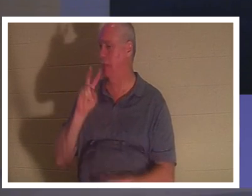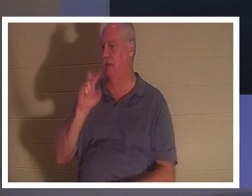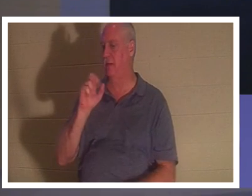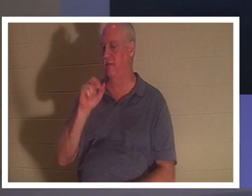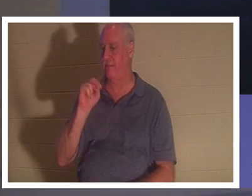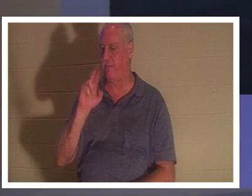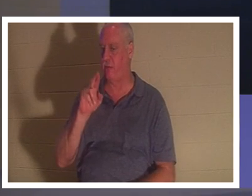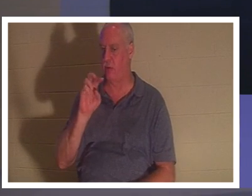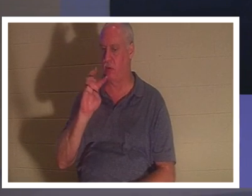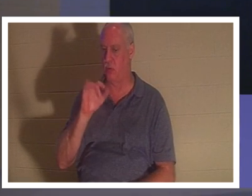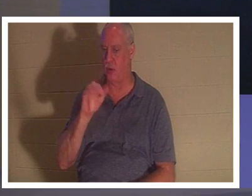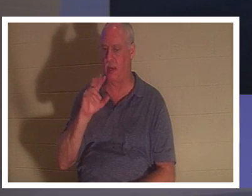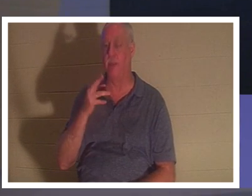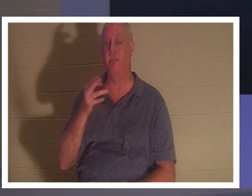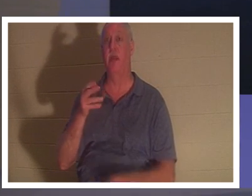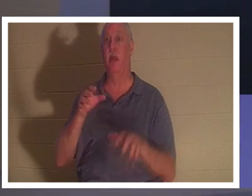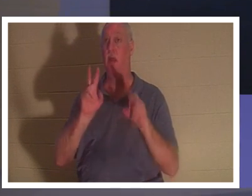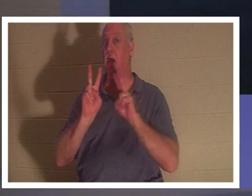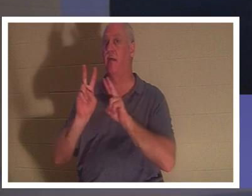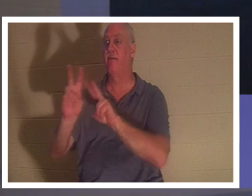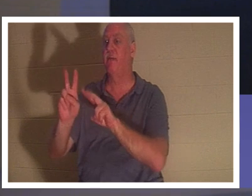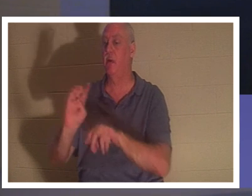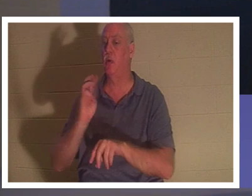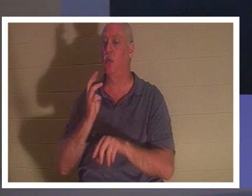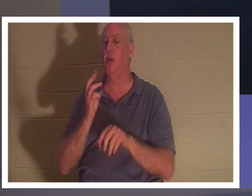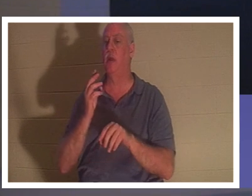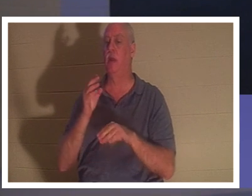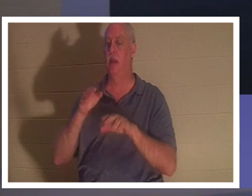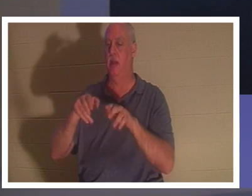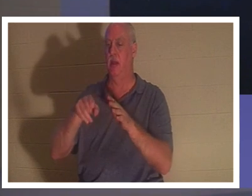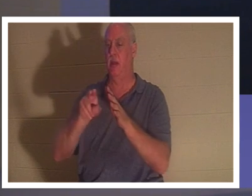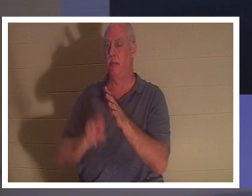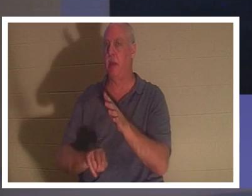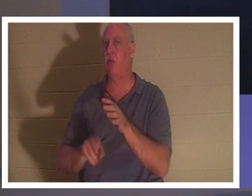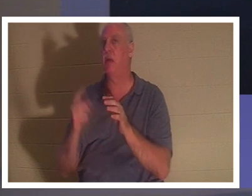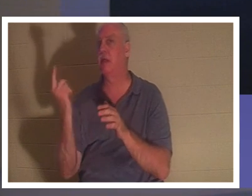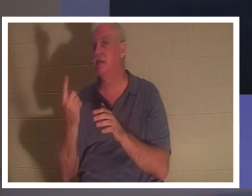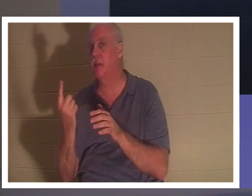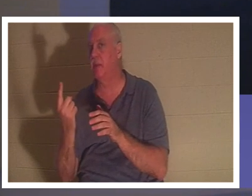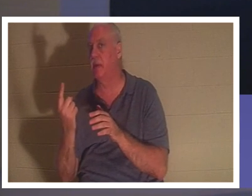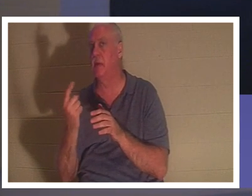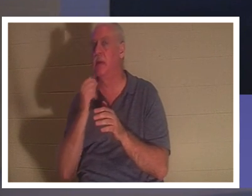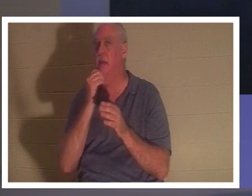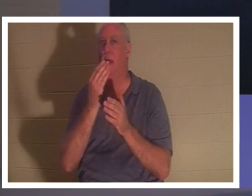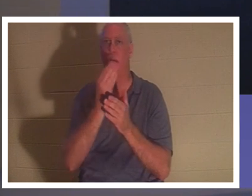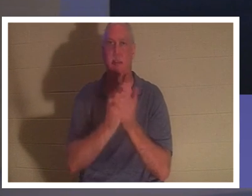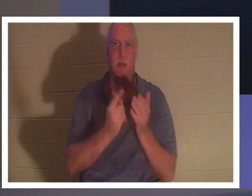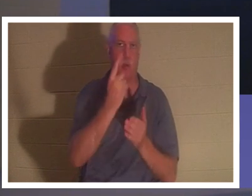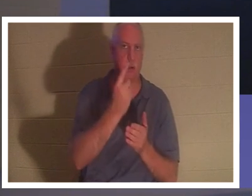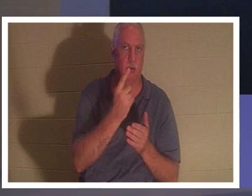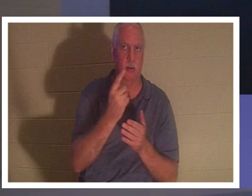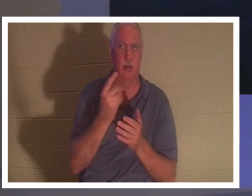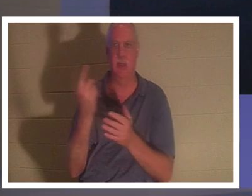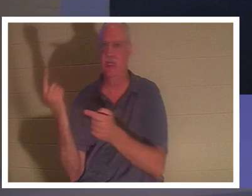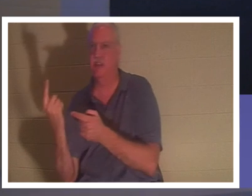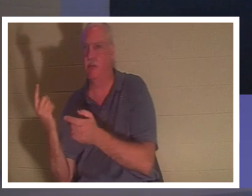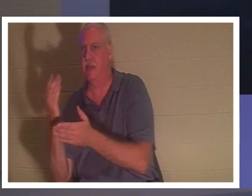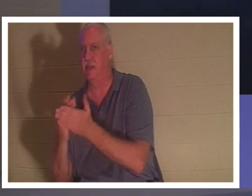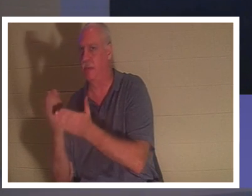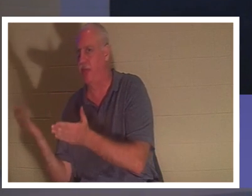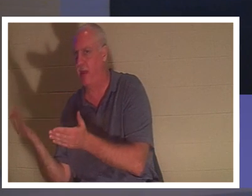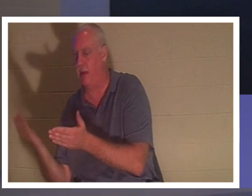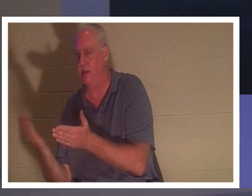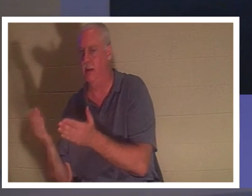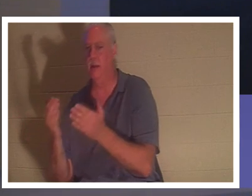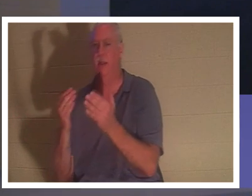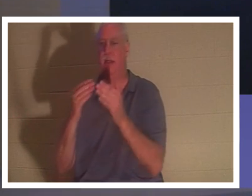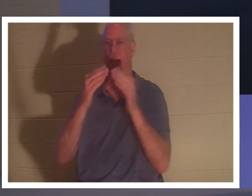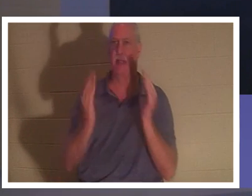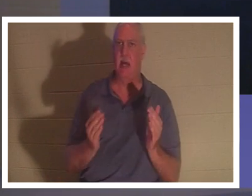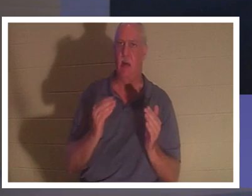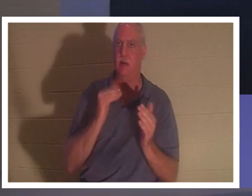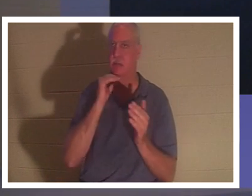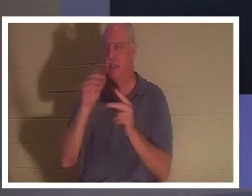einer Beerdigung begraben wir etwas, nicht jemanden; es ist das Haus, nicht der Mieter, der in